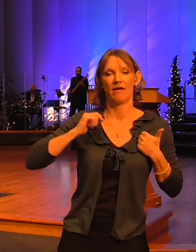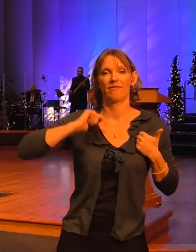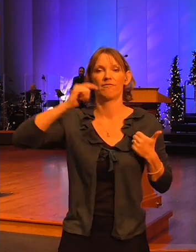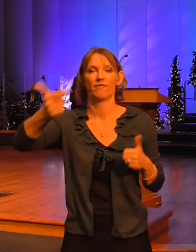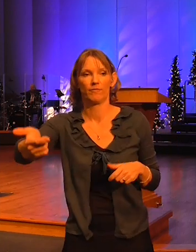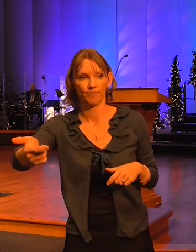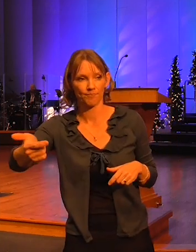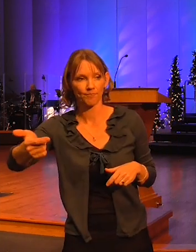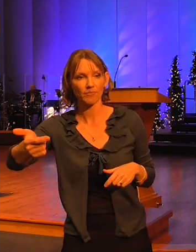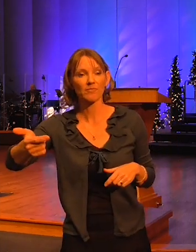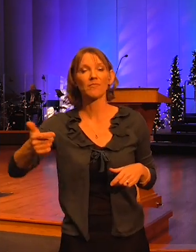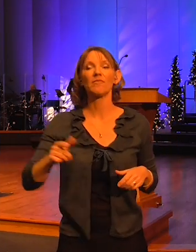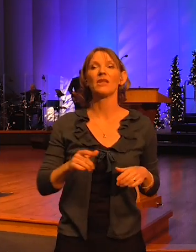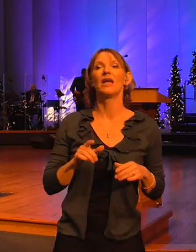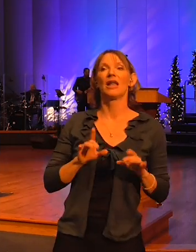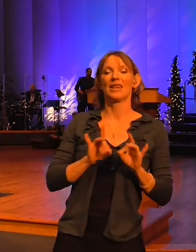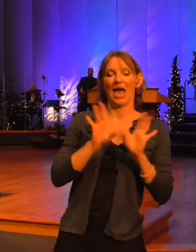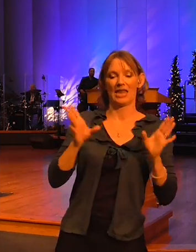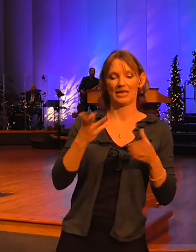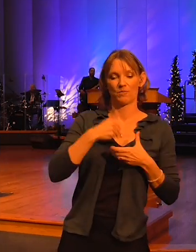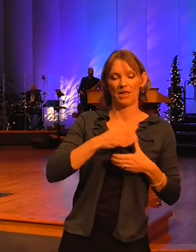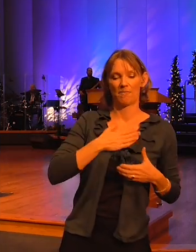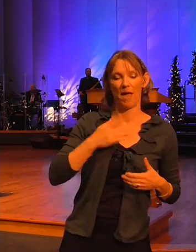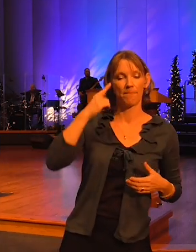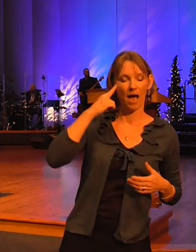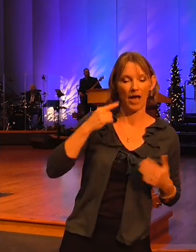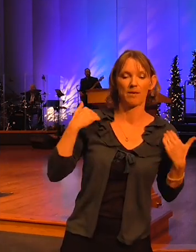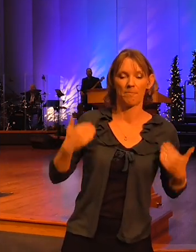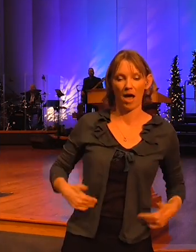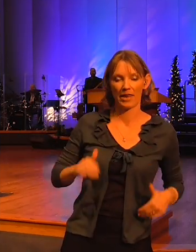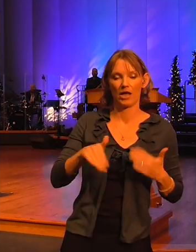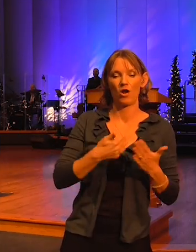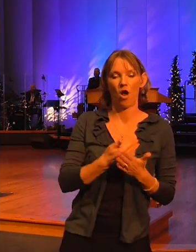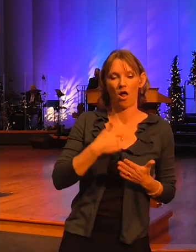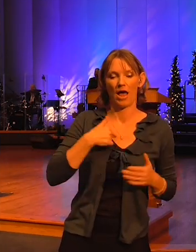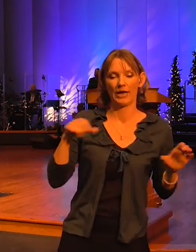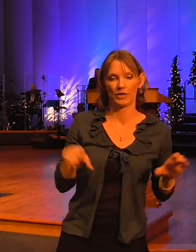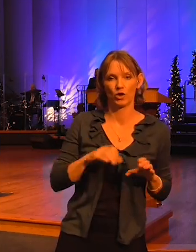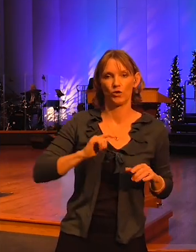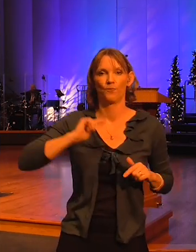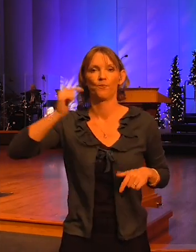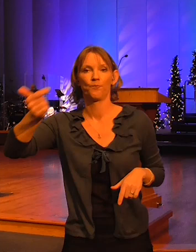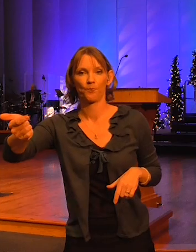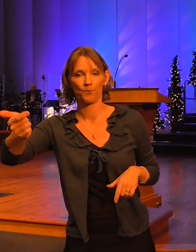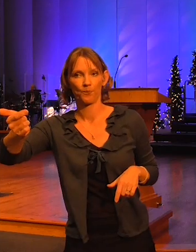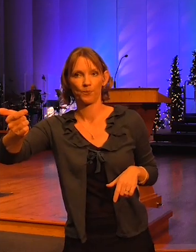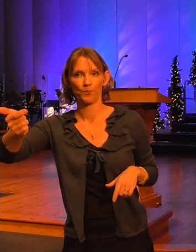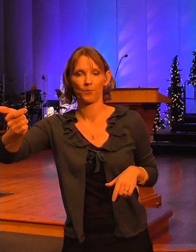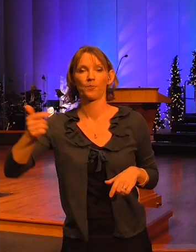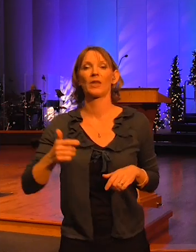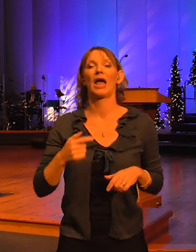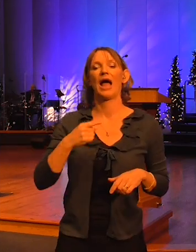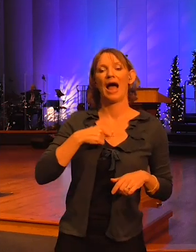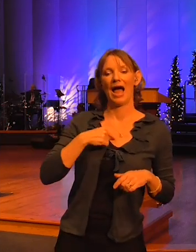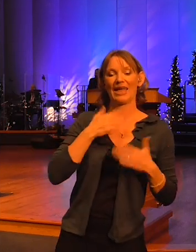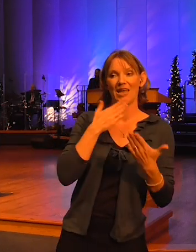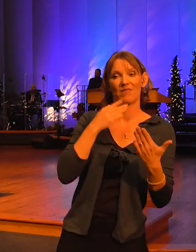mi mente mi cuerpo y todo lo que hago cuerpo todo lo que hago doy gracias por Doy gracias por ello